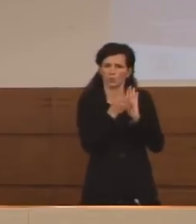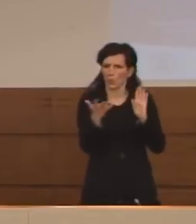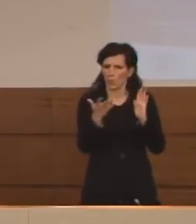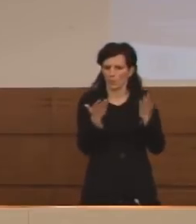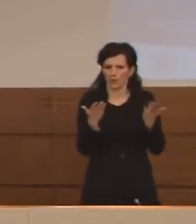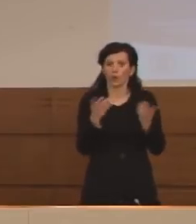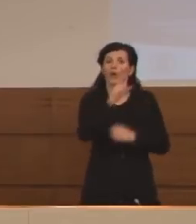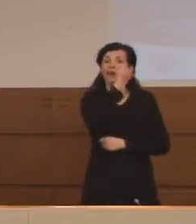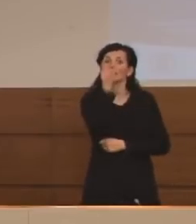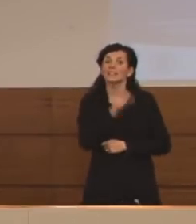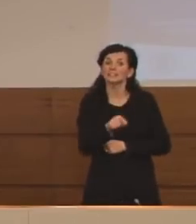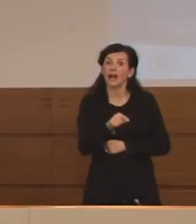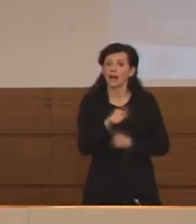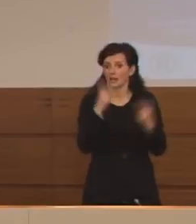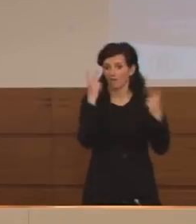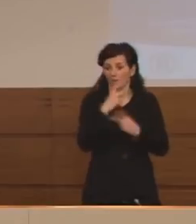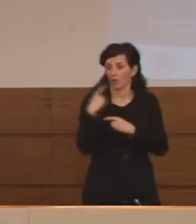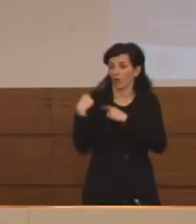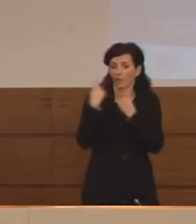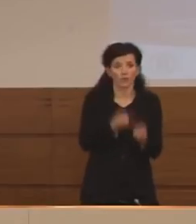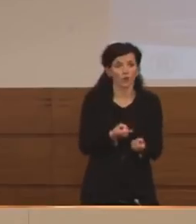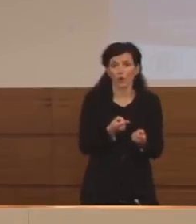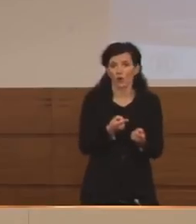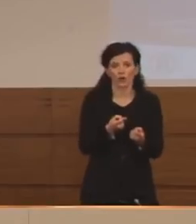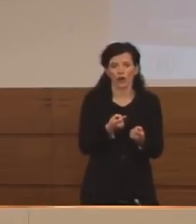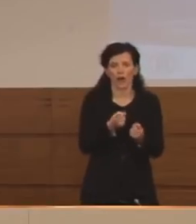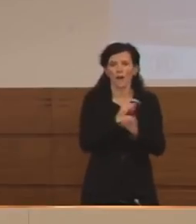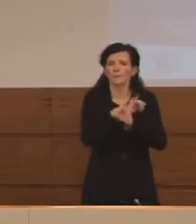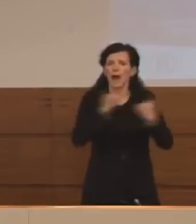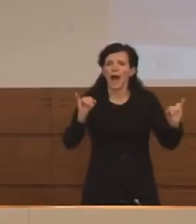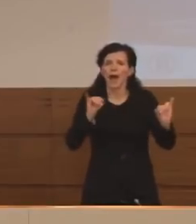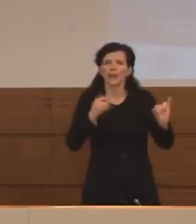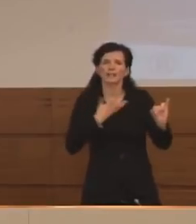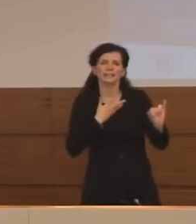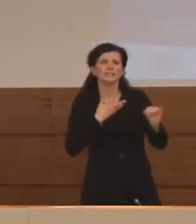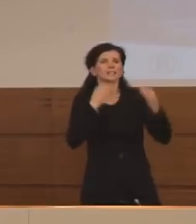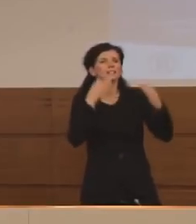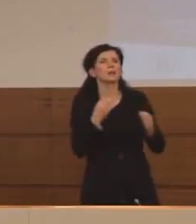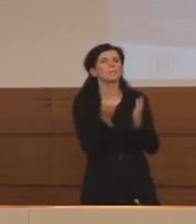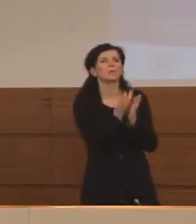adesso si sta lanciando, sta crescendo, una produzione di questi dispositivi.